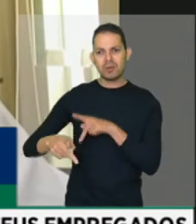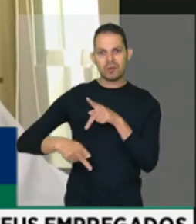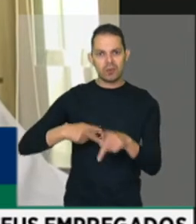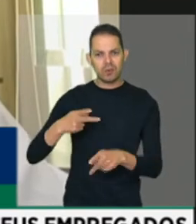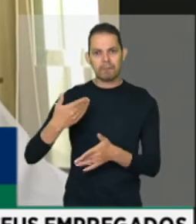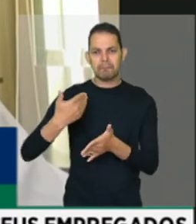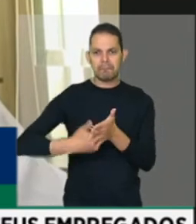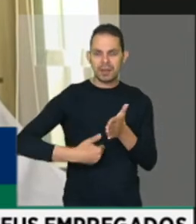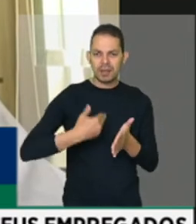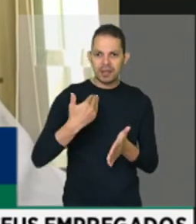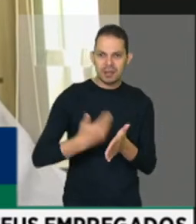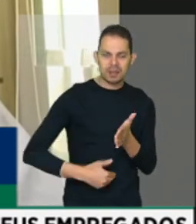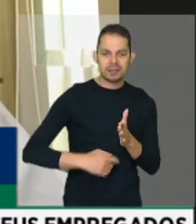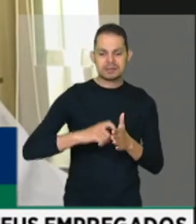DE RECURSOS PÚBLICOS DAS DEDUÇÕES TRIBUTÁRIAS PARA